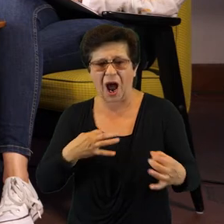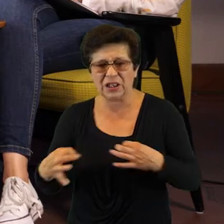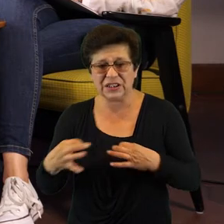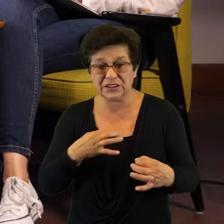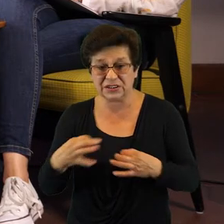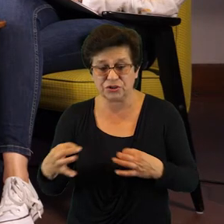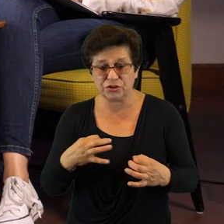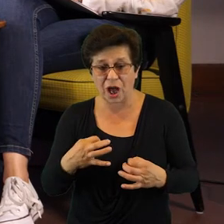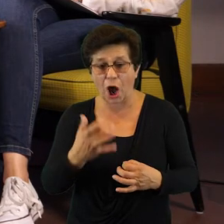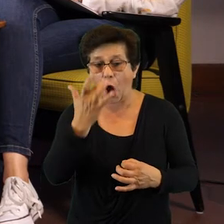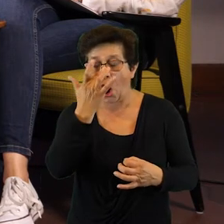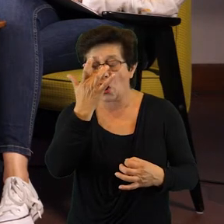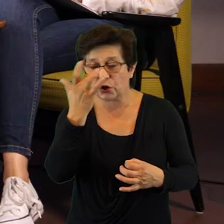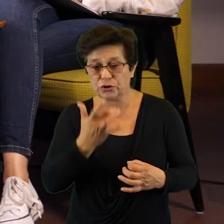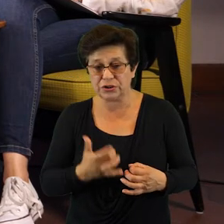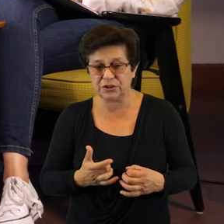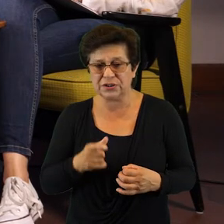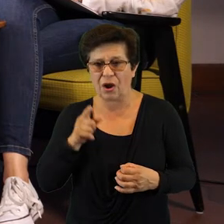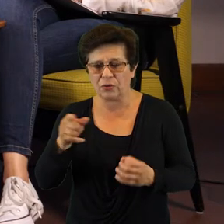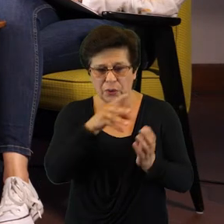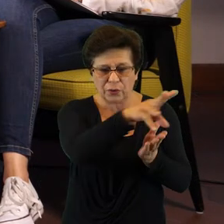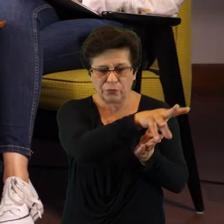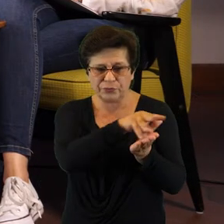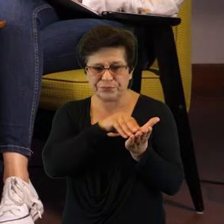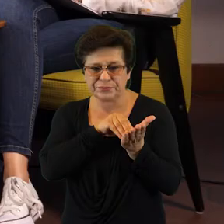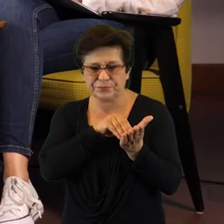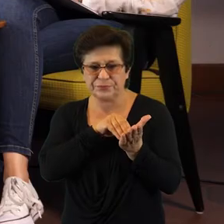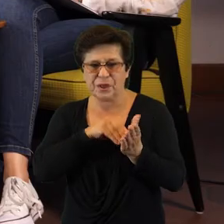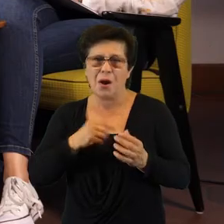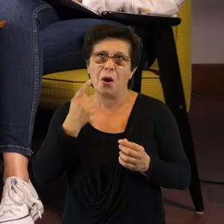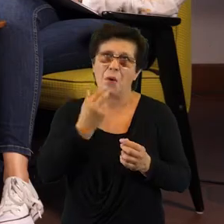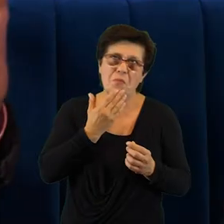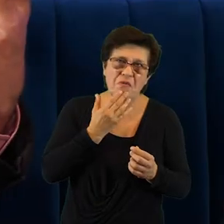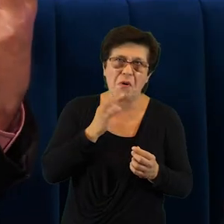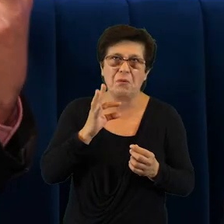bo jest mit, że oni naśladowali Paryż, czy Londyn,